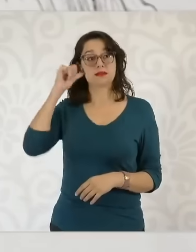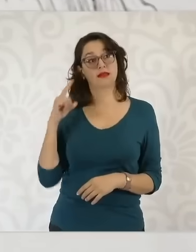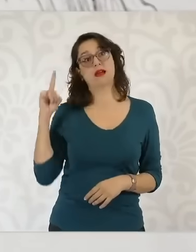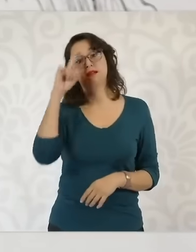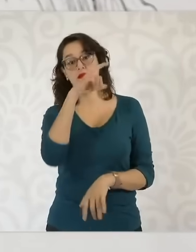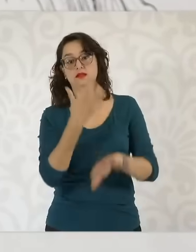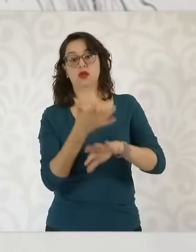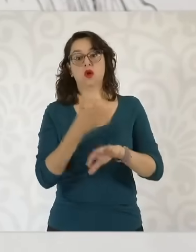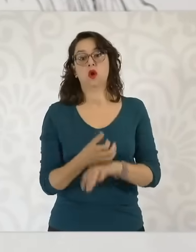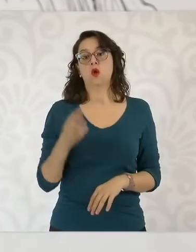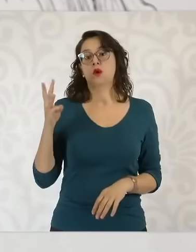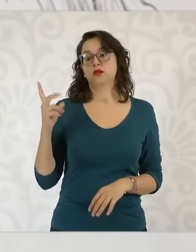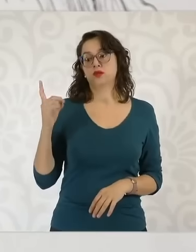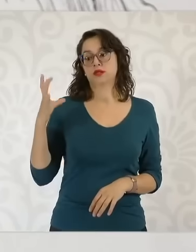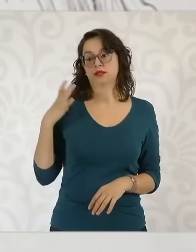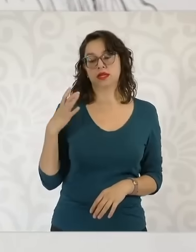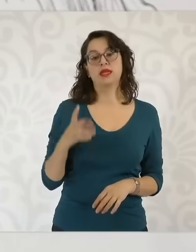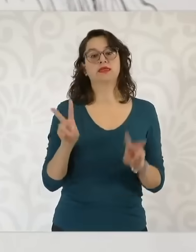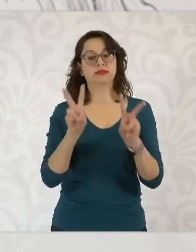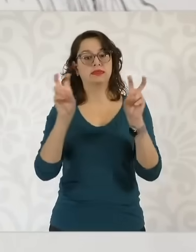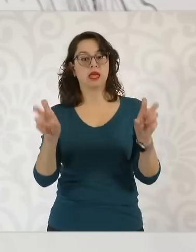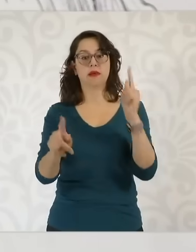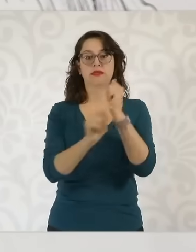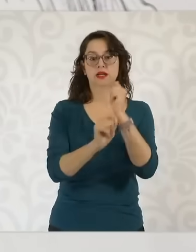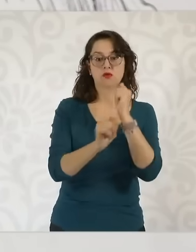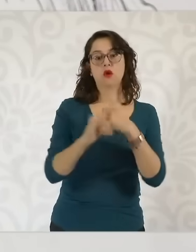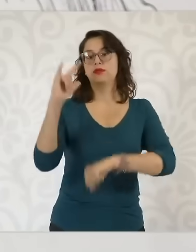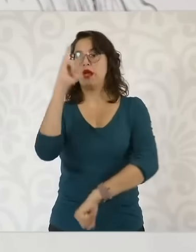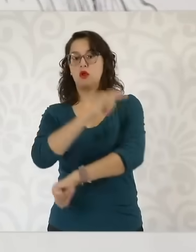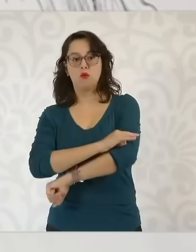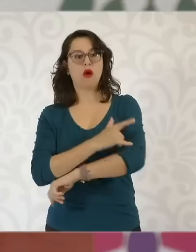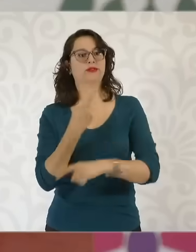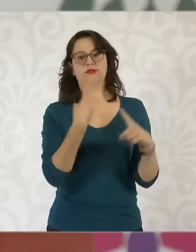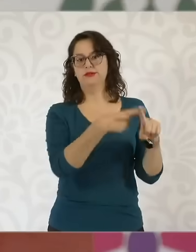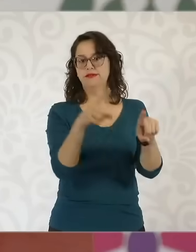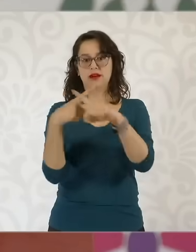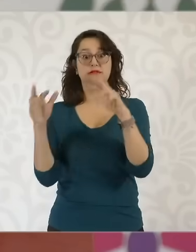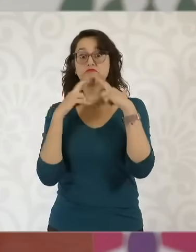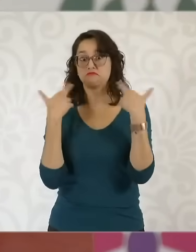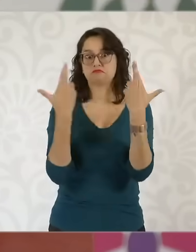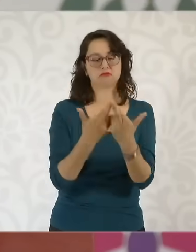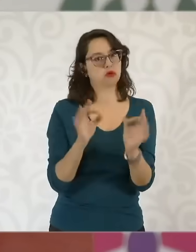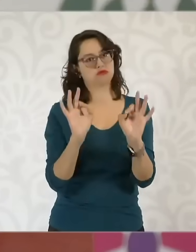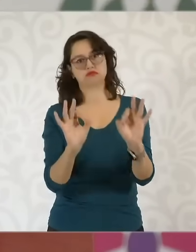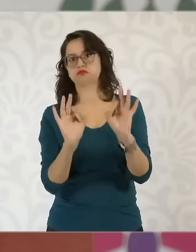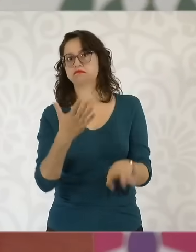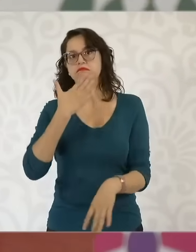sobre el tema del transporte, este tema de los aeropuertos e que fue una muy buena reunión.